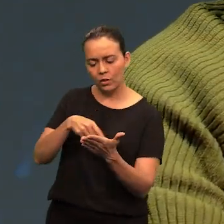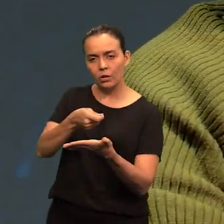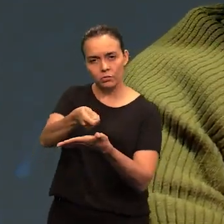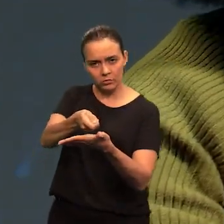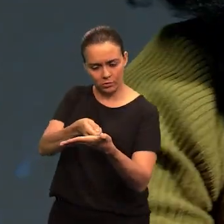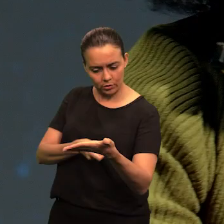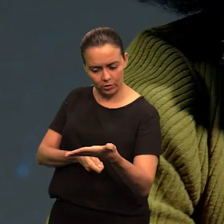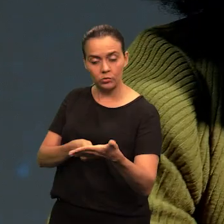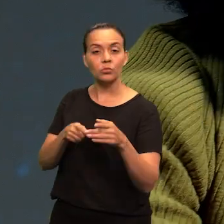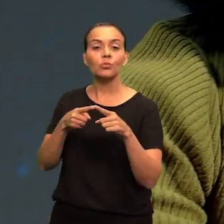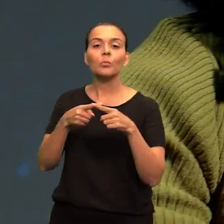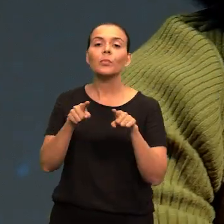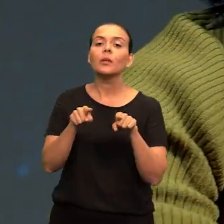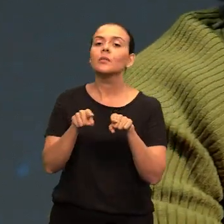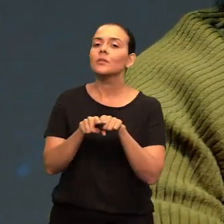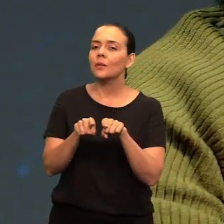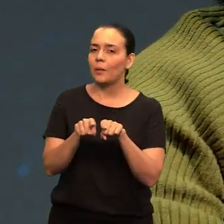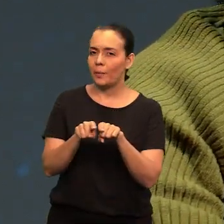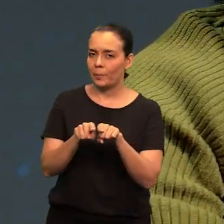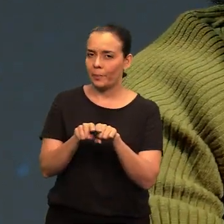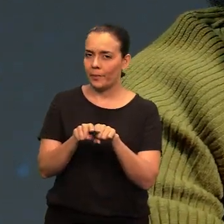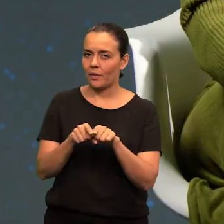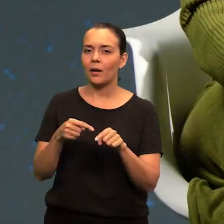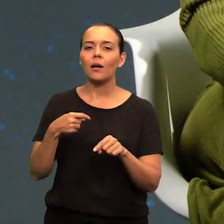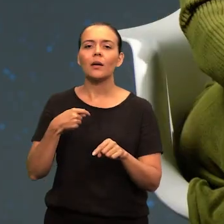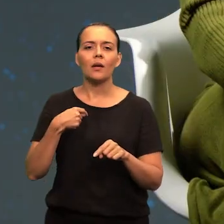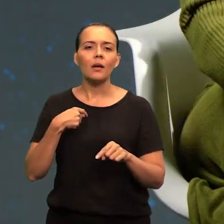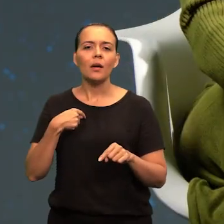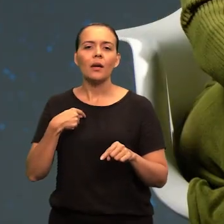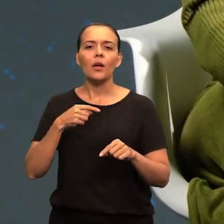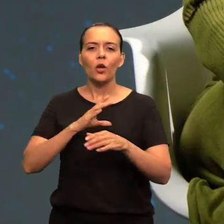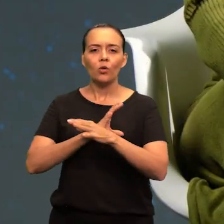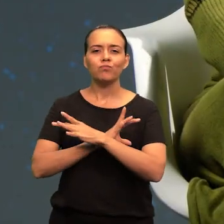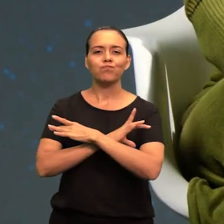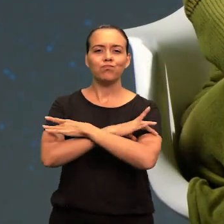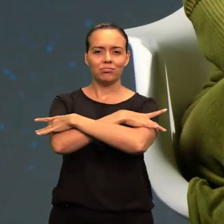e dos textos, mas vem do terreiro de candomblé,